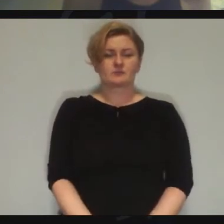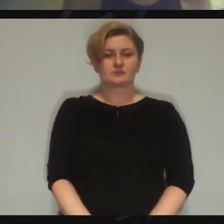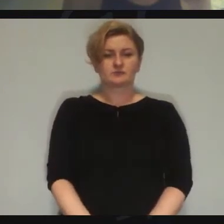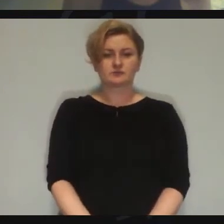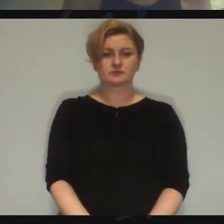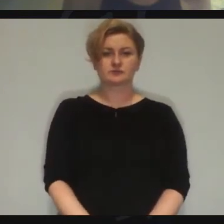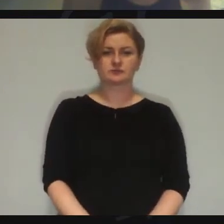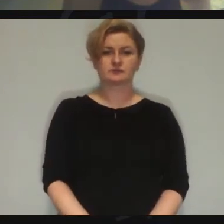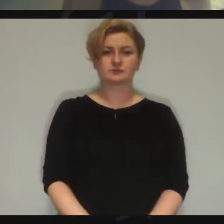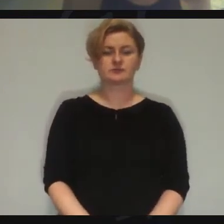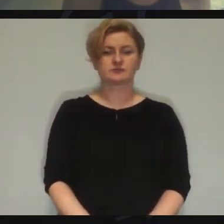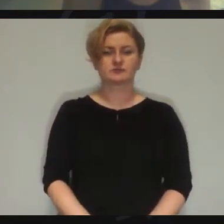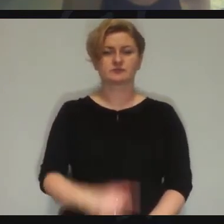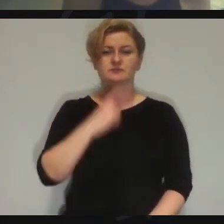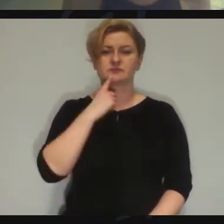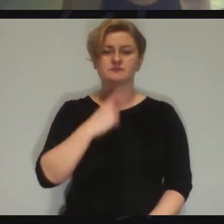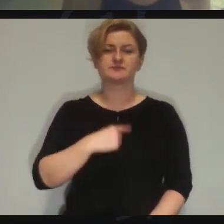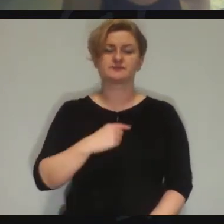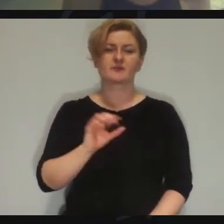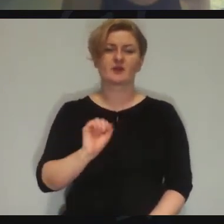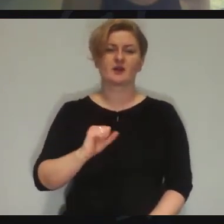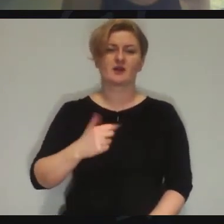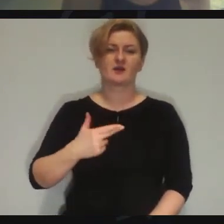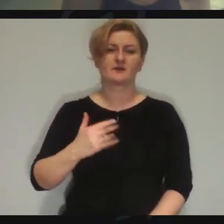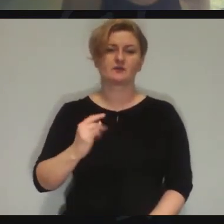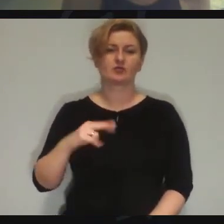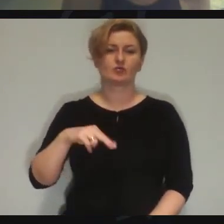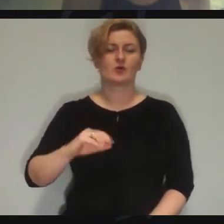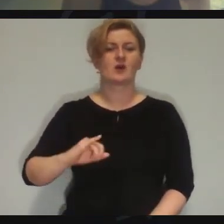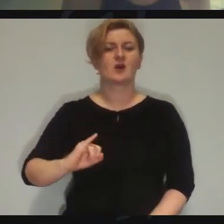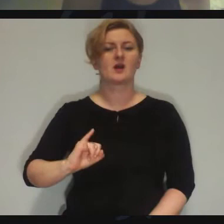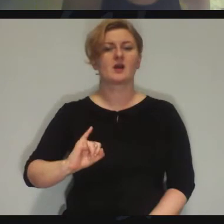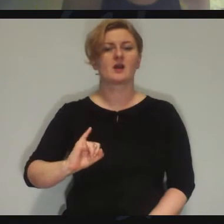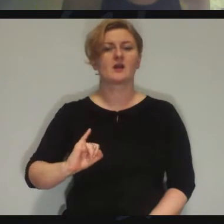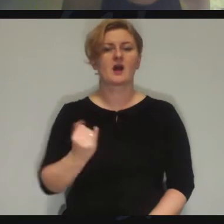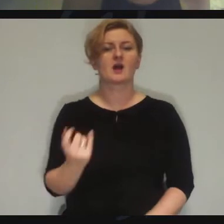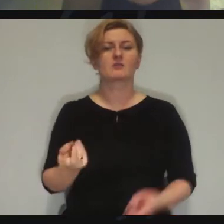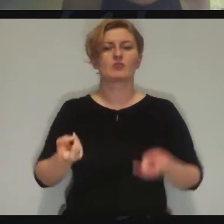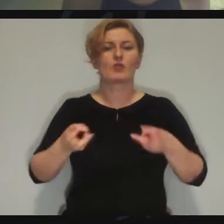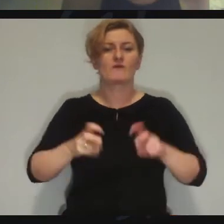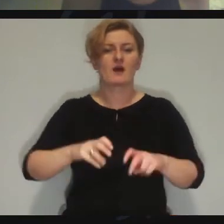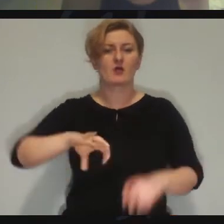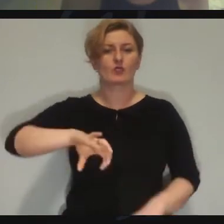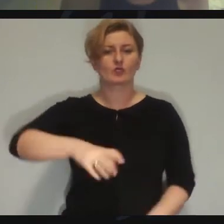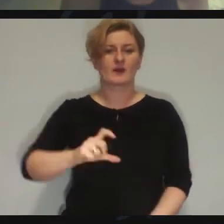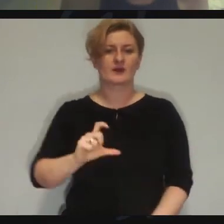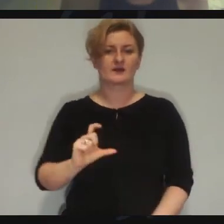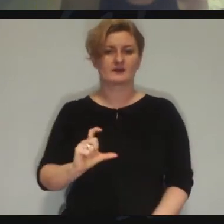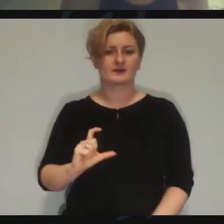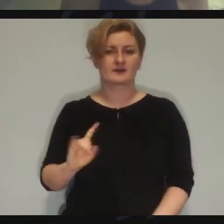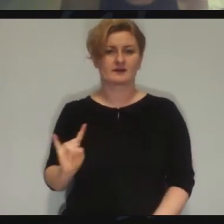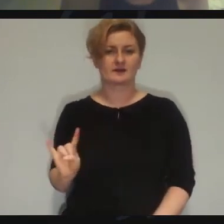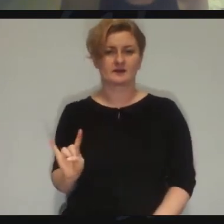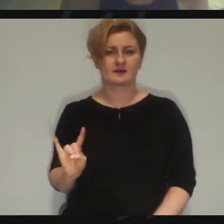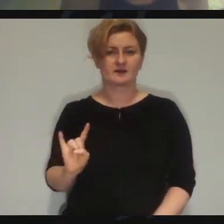Dominika: Aniu, powiedz jak powstała grupa Cyrkplozja i jak dokładnie działacie.